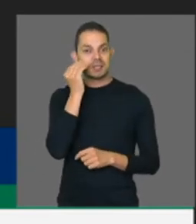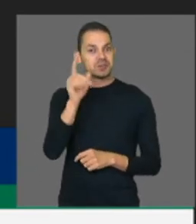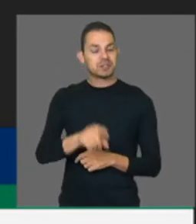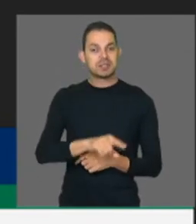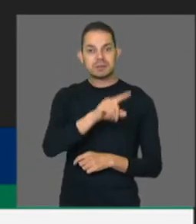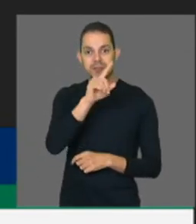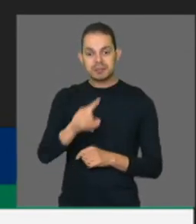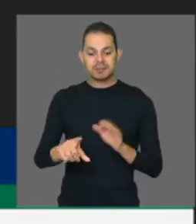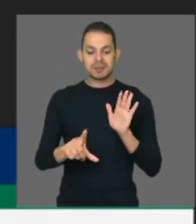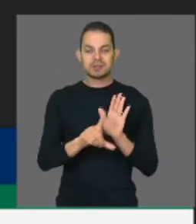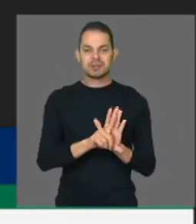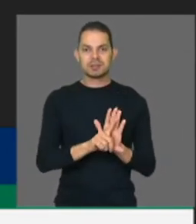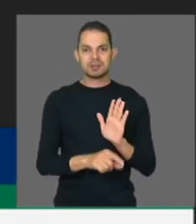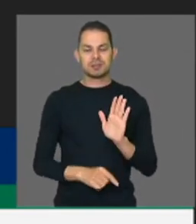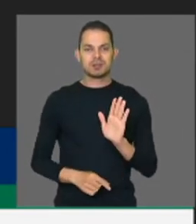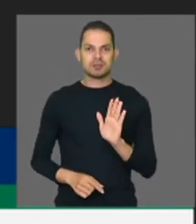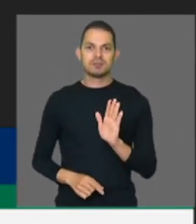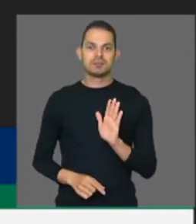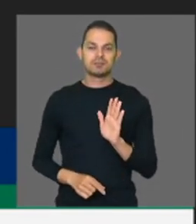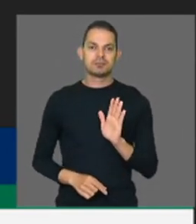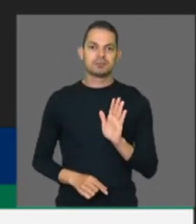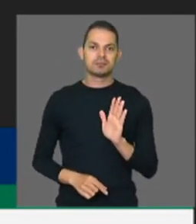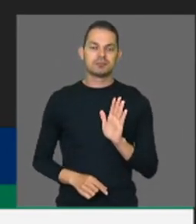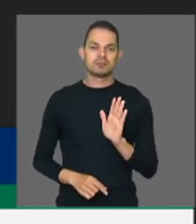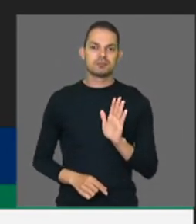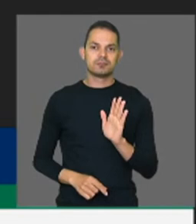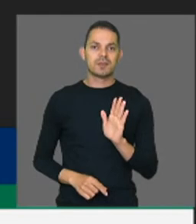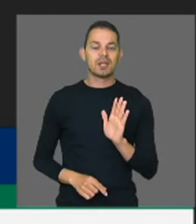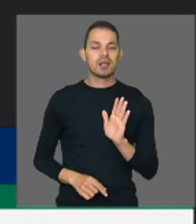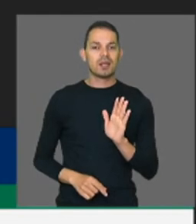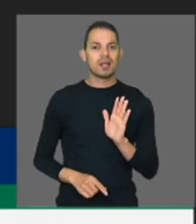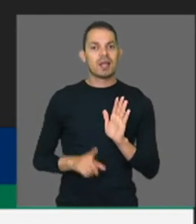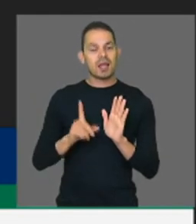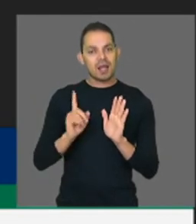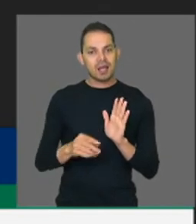É UMA TENTATIVA DE IMPEDIR O CUMPRIMENTO DA LEI. E ISSO É DESCUMPRIR O QUE ESTÁ NO